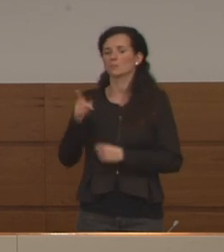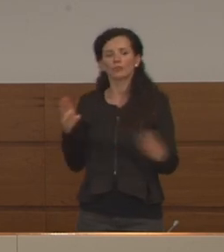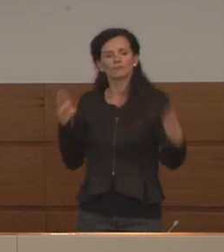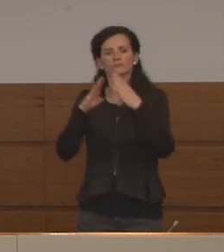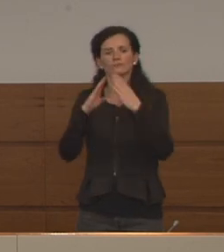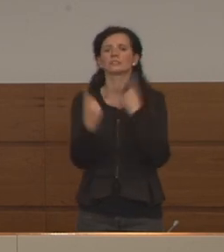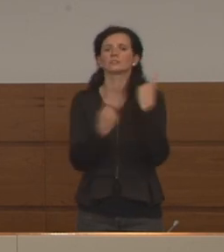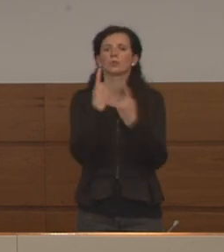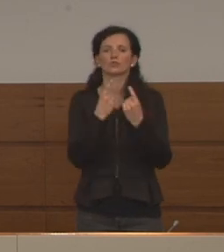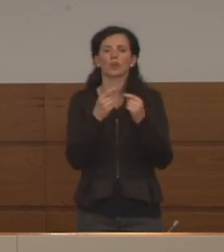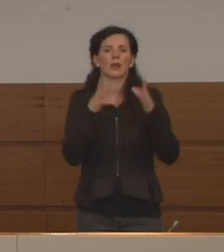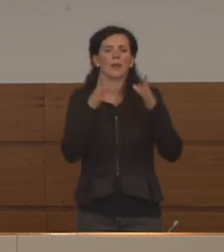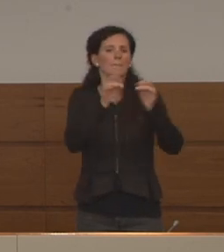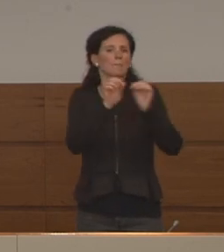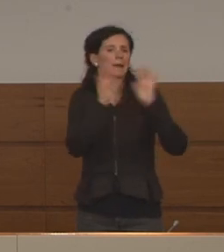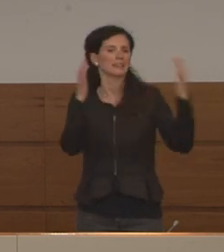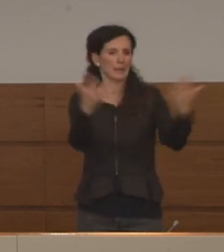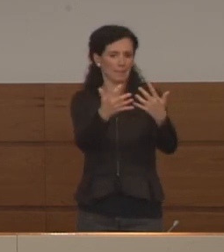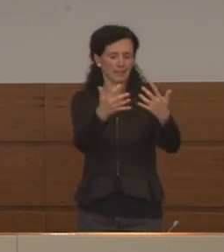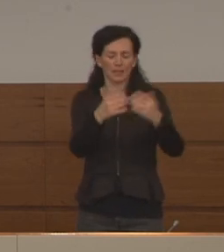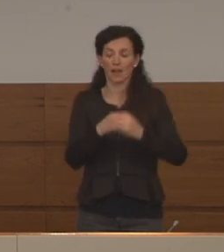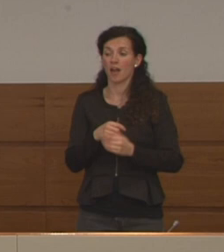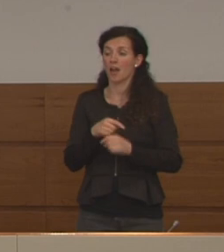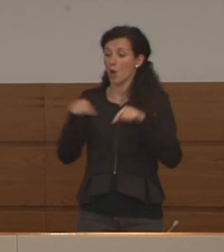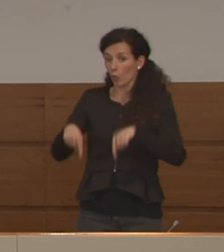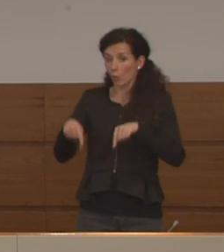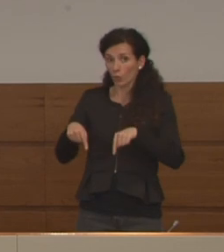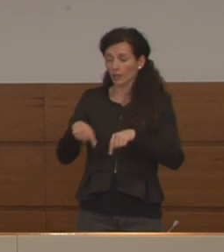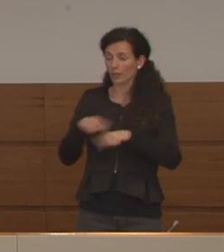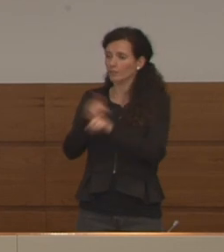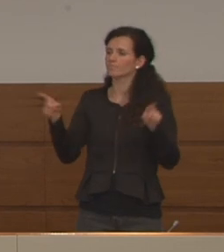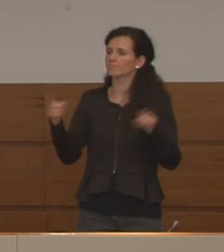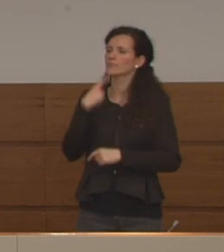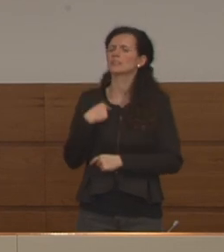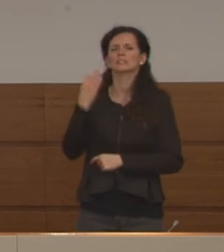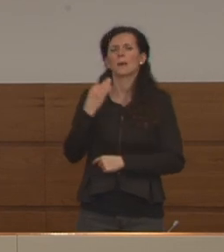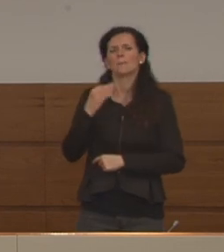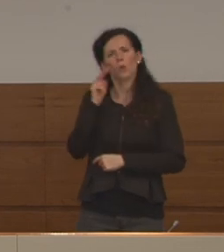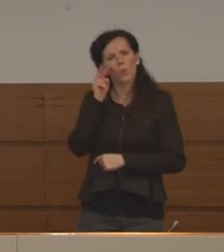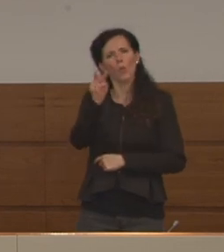e in questa sede ci avete sempre invitato a guardare alla Cina per capire come